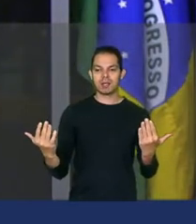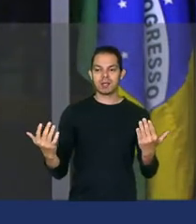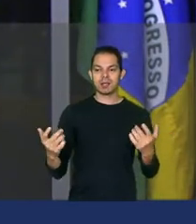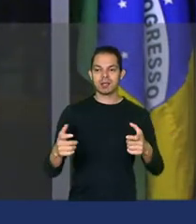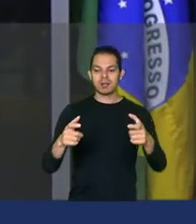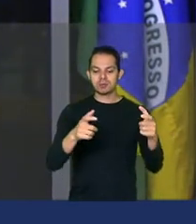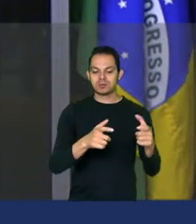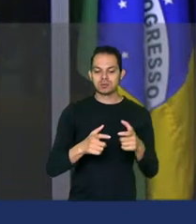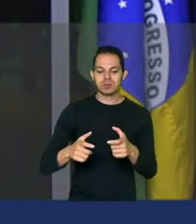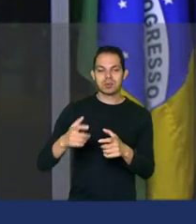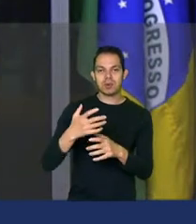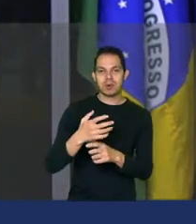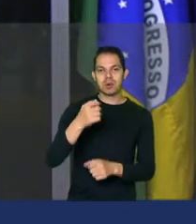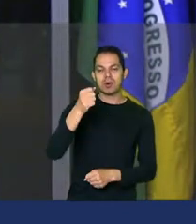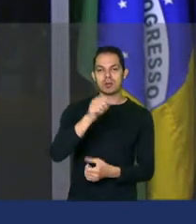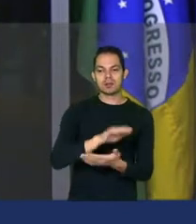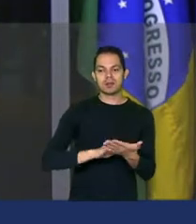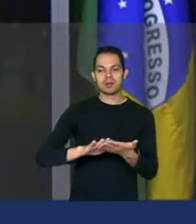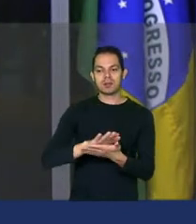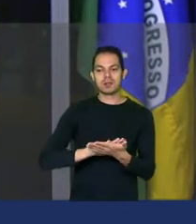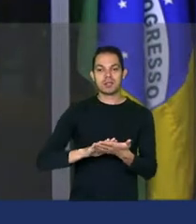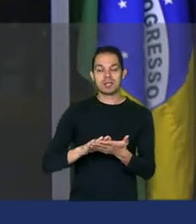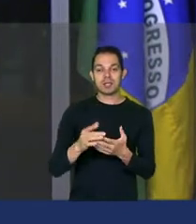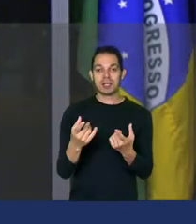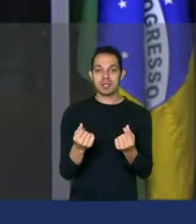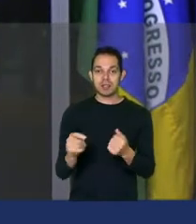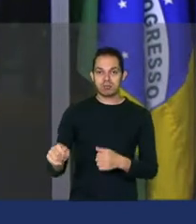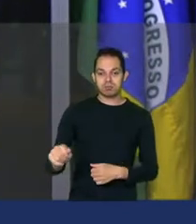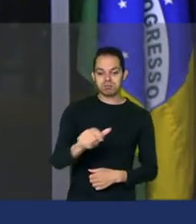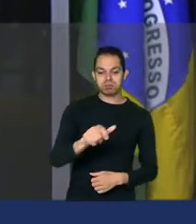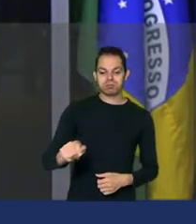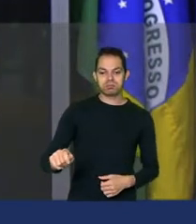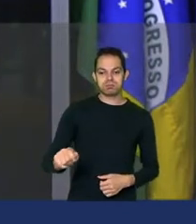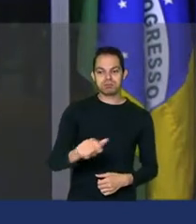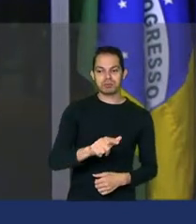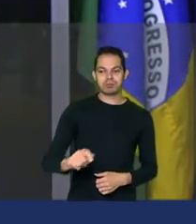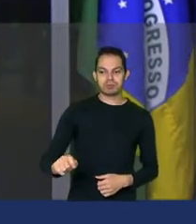UM LADO NEGATIVO NAS ENTIDADES FILANTRÓPICAS, NAS DOAÇÕES DE RECURSOS, NAS INDICAÇÕES